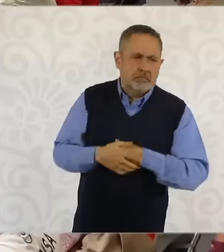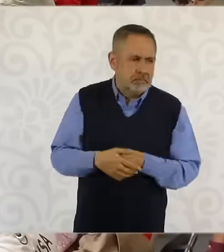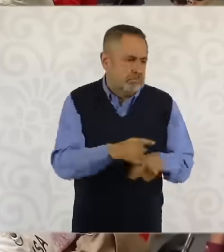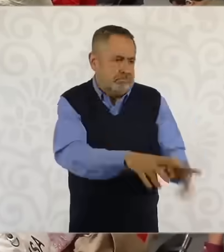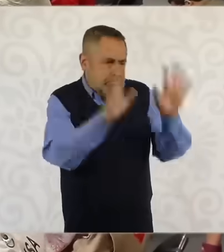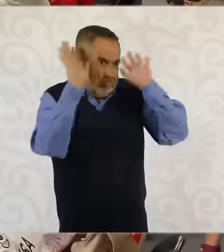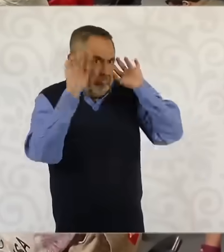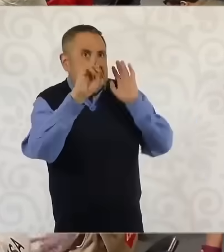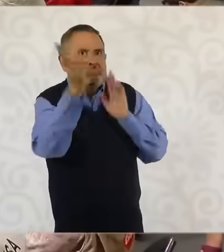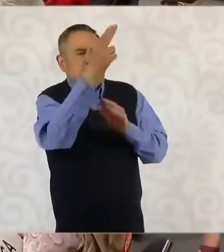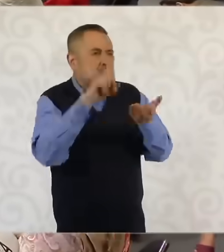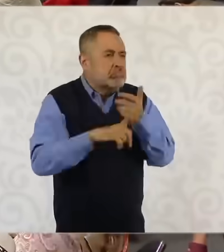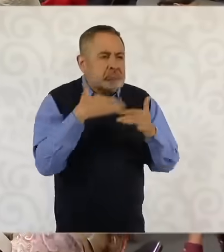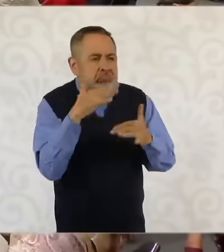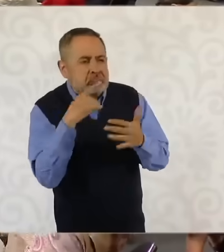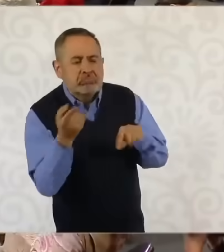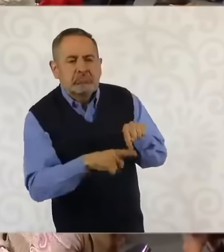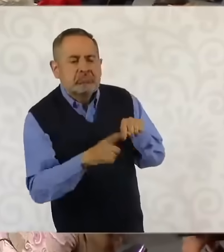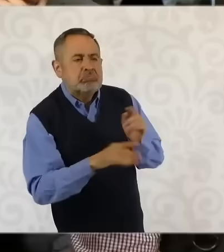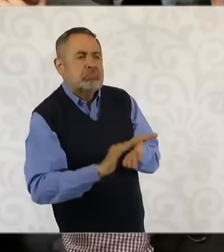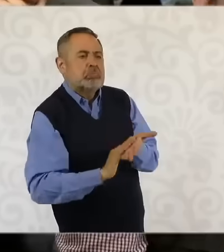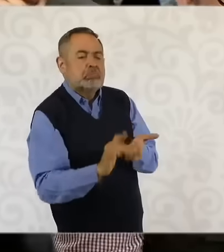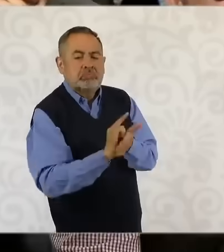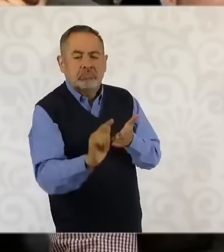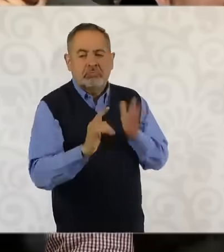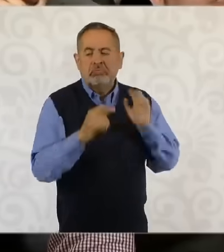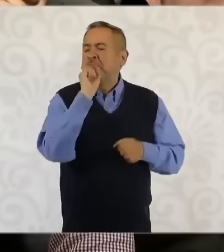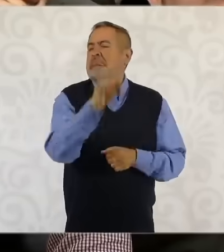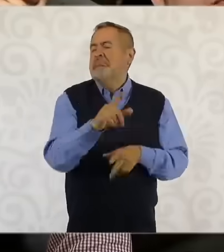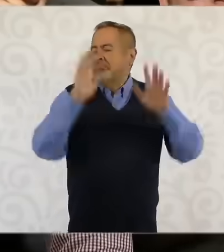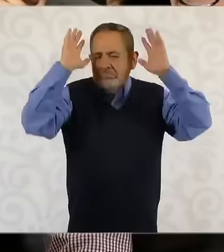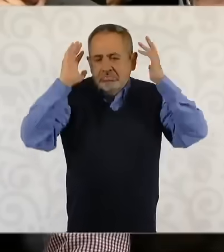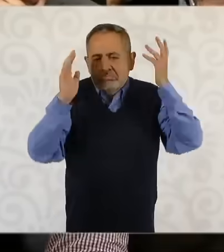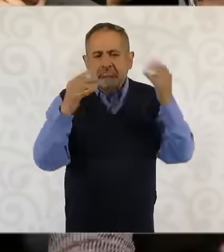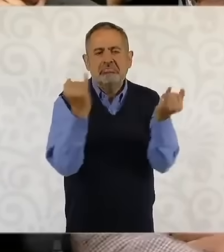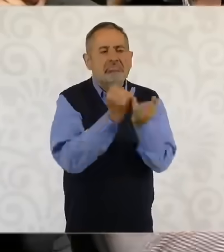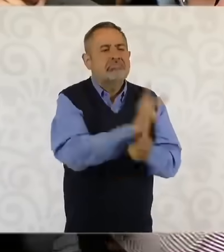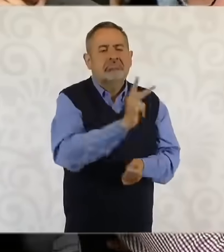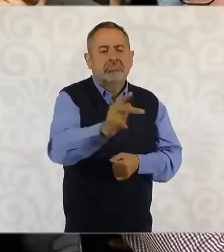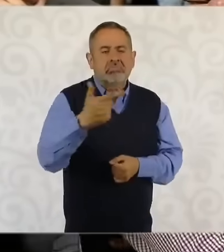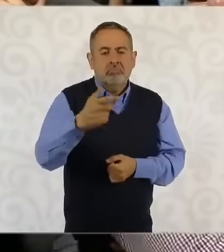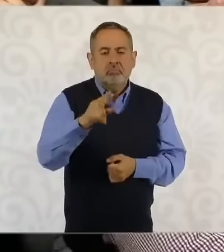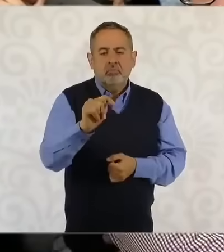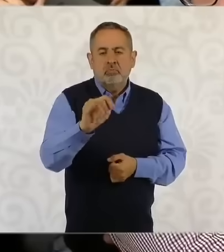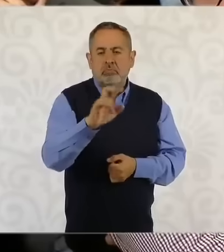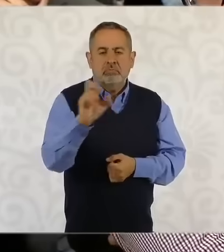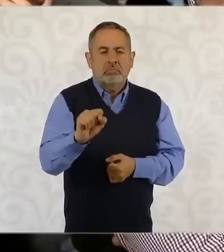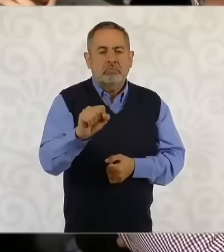le le quitaron todos esos cargos ha de haber sido también como como Gutiérrez Luna Sergio Gutiérrez